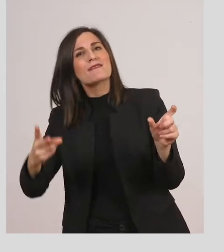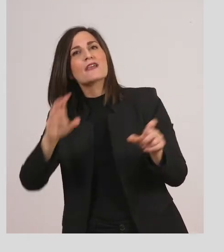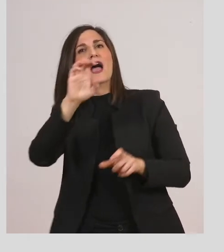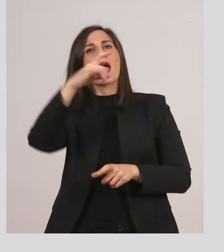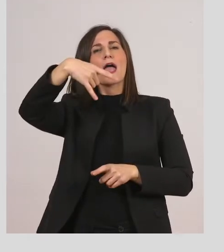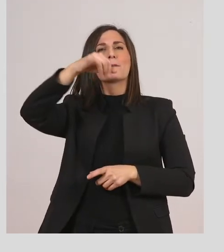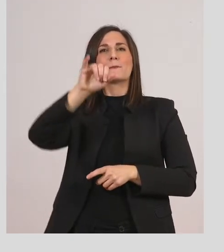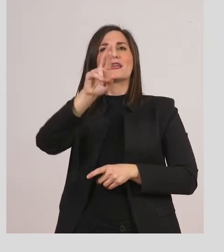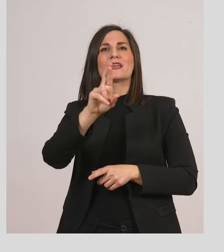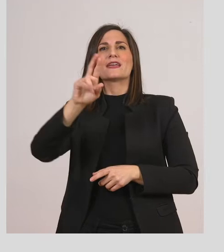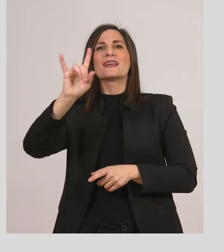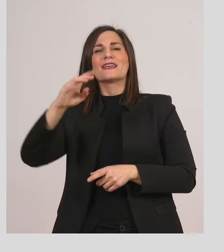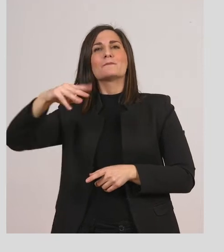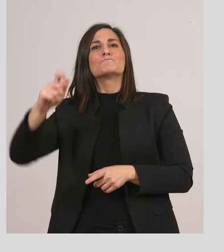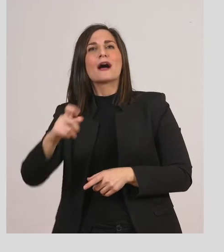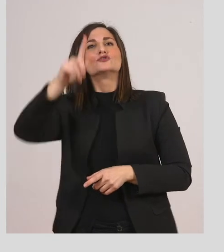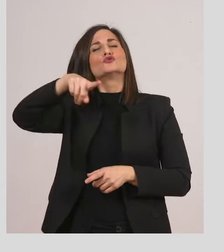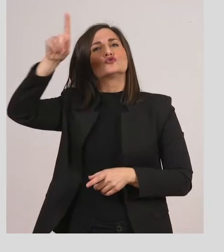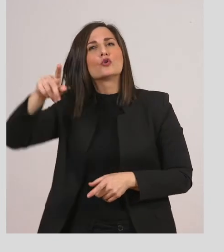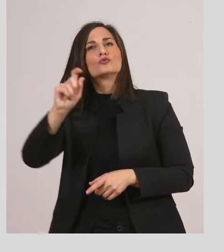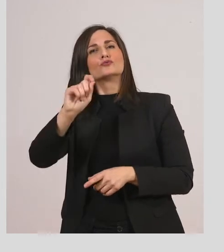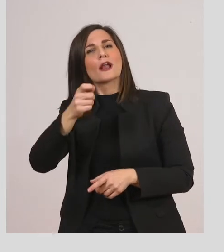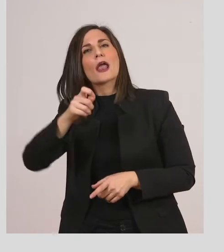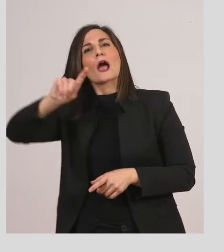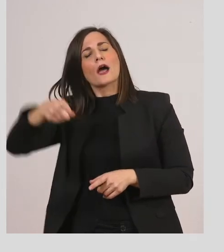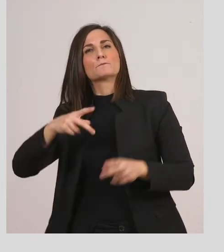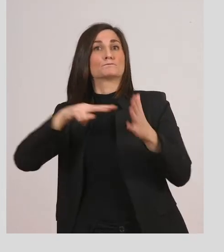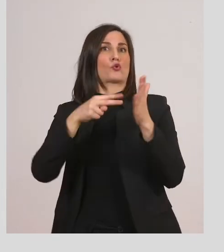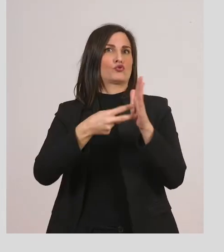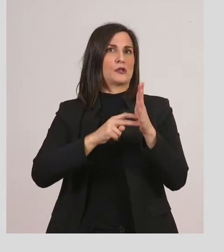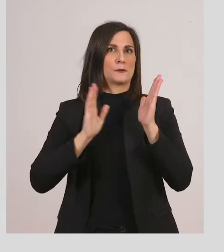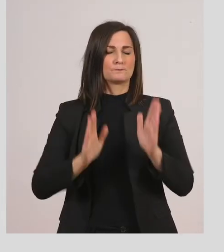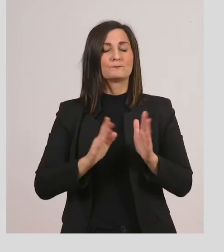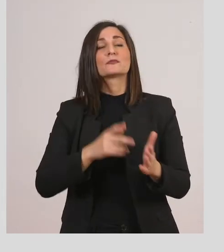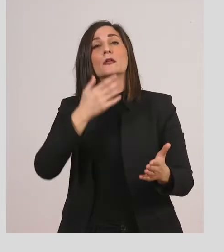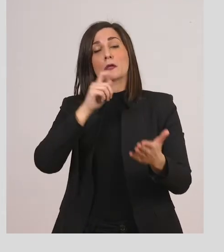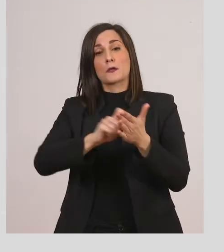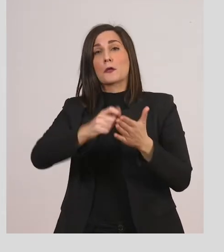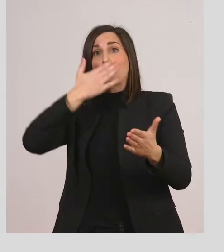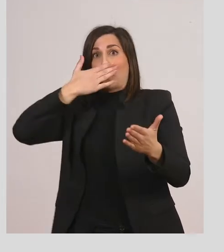Βάζουμε τόνους και τελείες και προσέχουμε τα σημεία στίξης. Αφού γράψουμε, διαβάζουμε όλο το γραπτό μας.